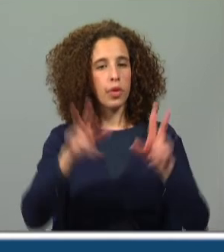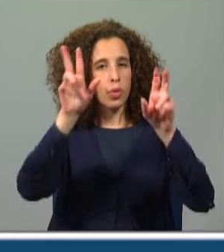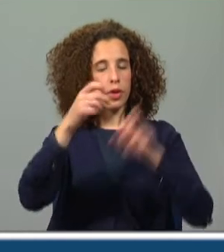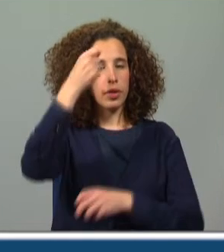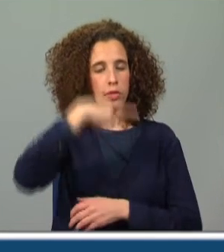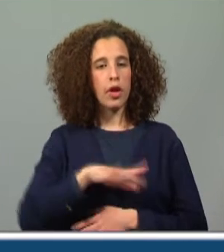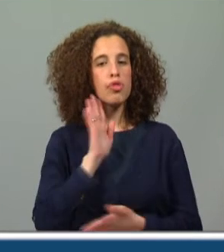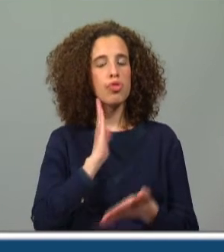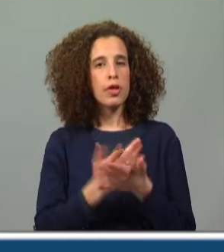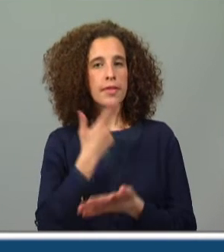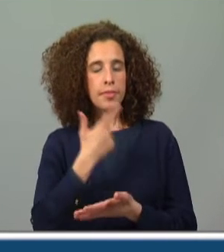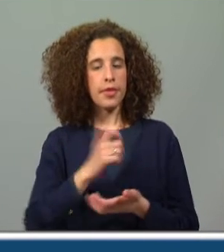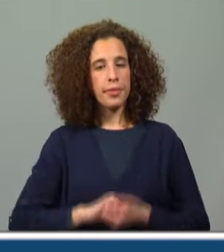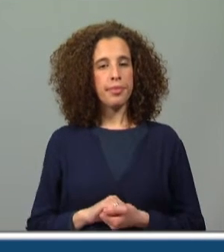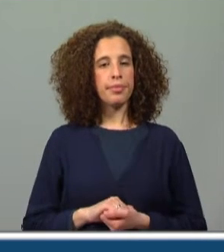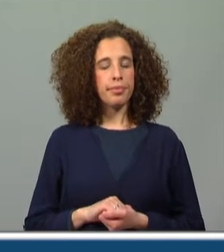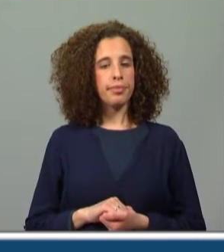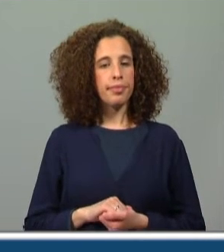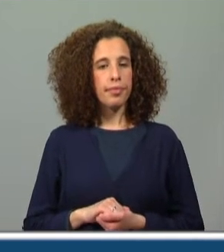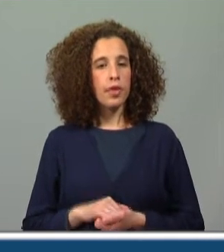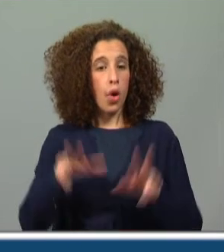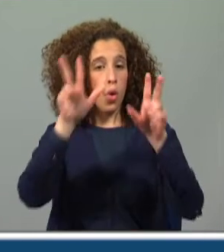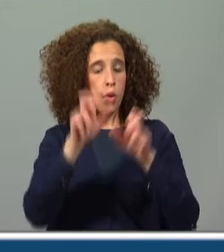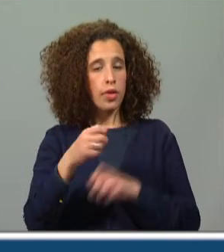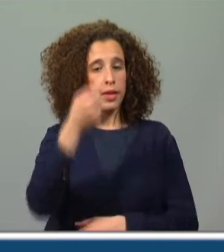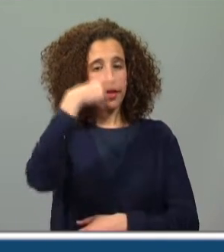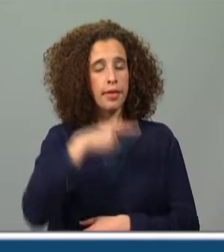conto da última questão que tinha lançado o título deste conto que nós 我最後一個問題的故事我們發布了這個短篇小說的標題